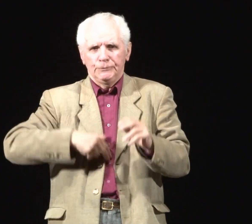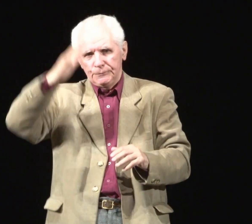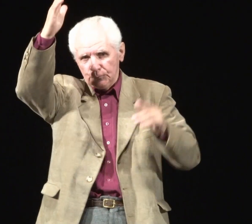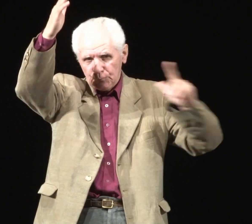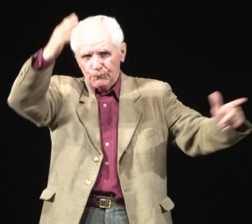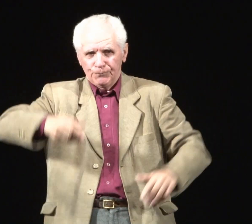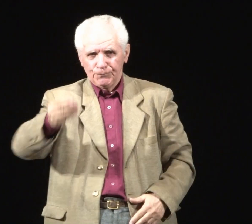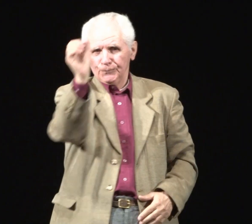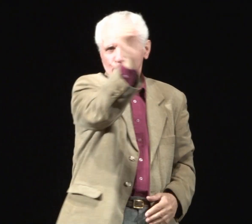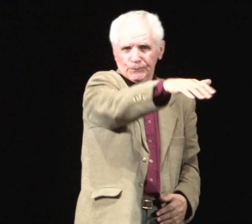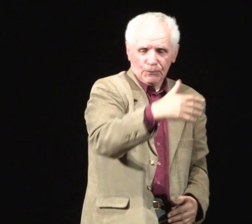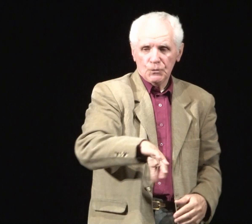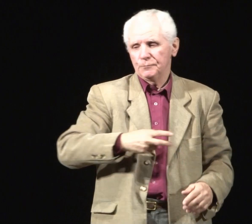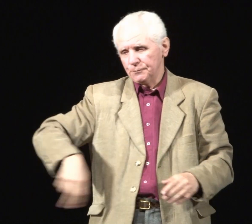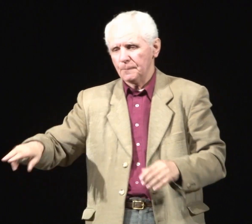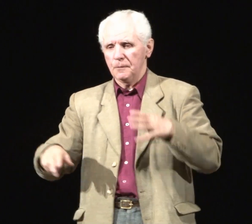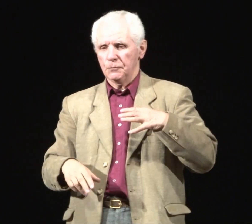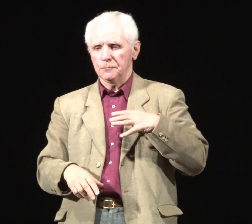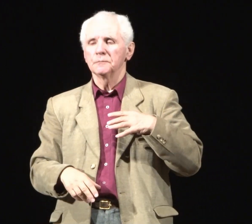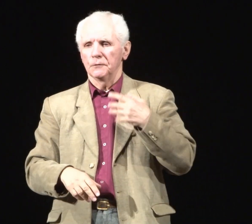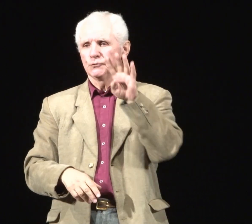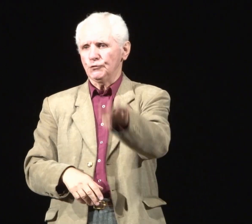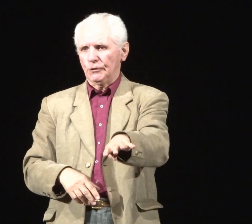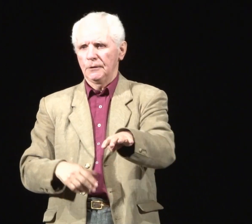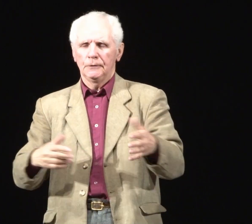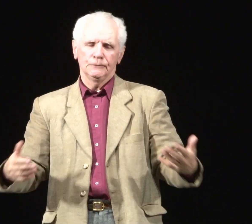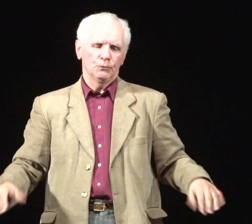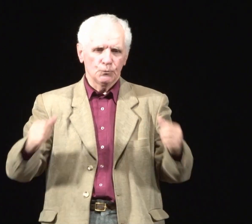Получил за экзамен 4-ку. Ура, сдал!